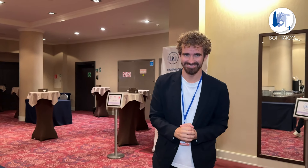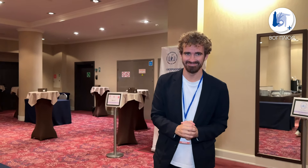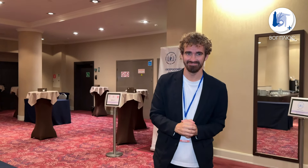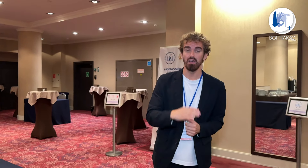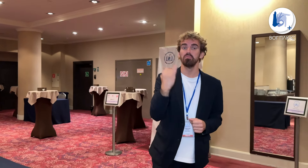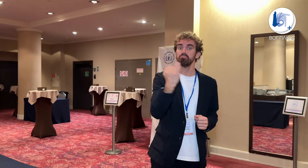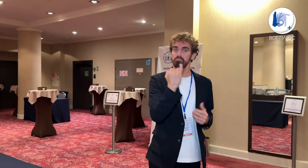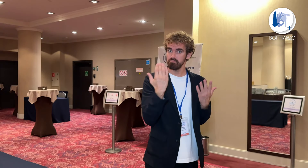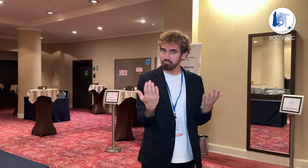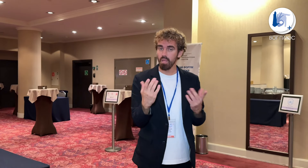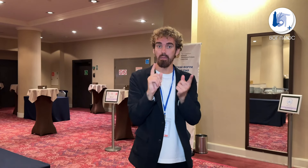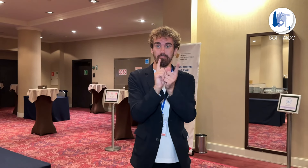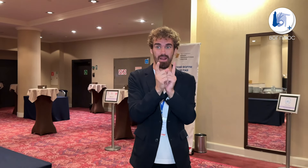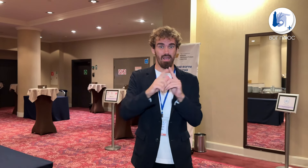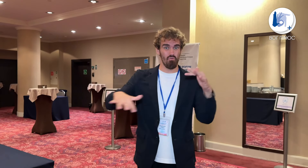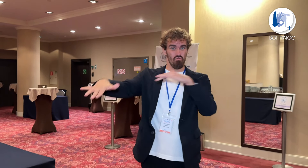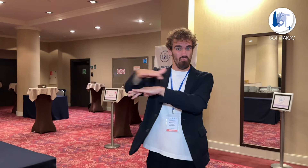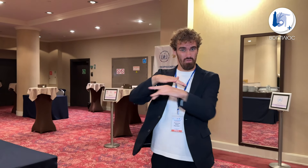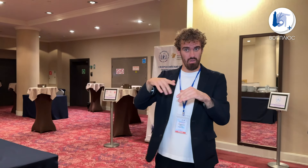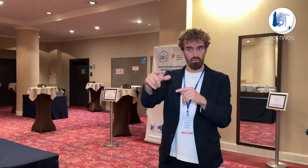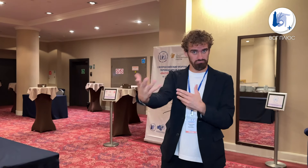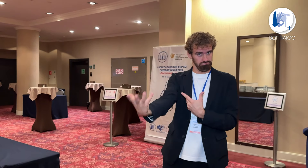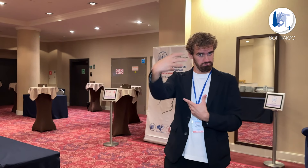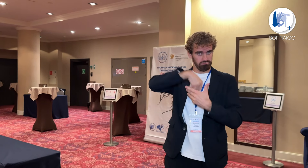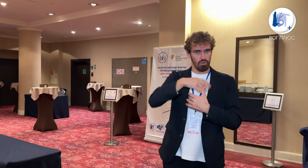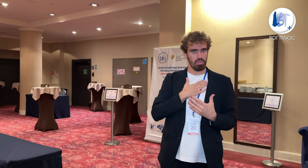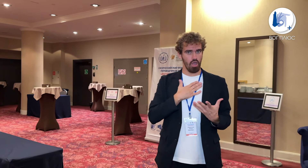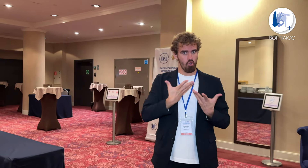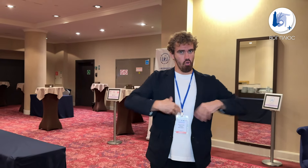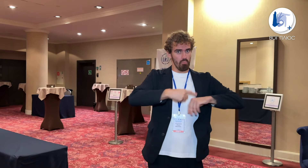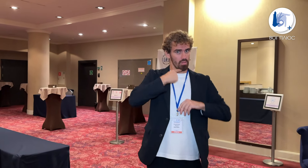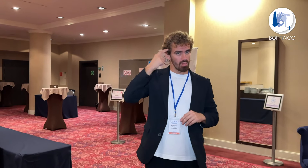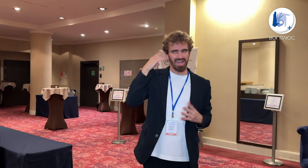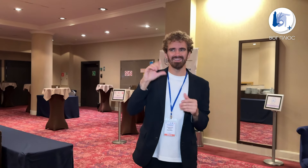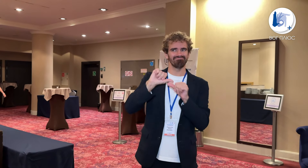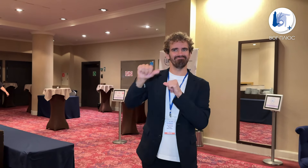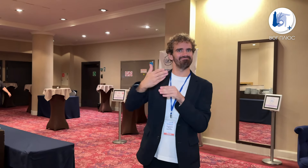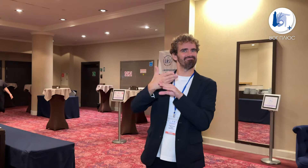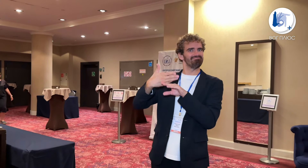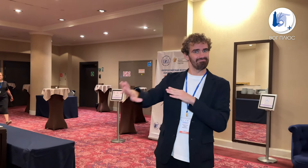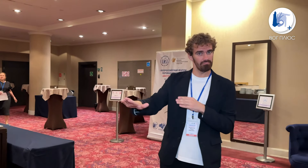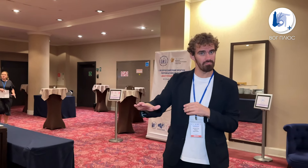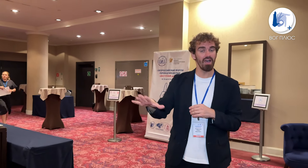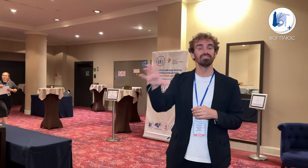Являются переводчики частью сообщества глухих?